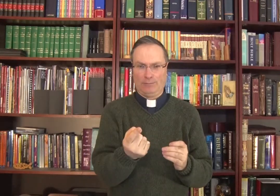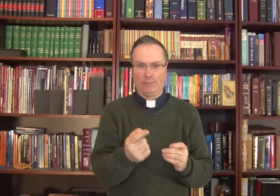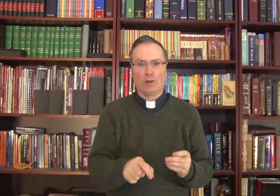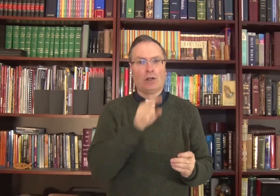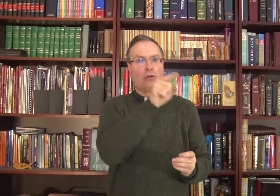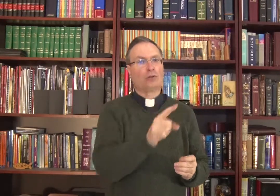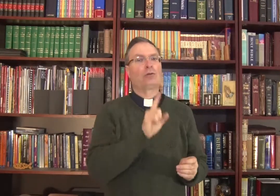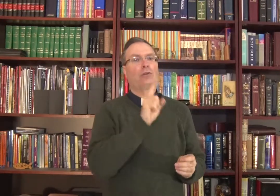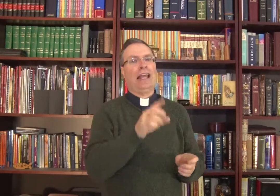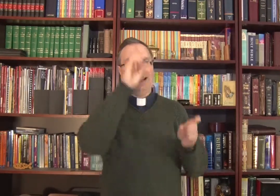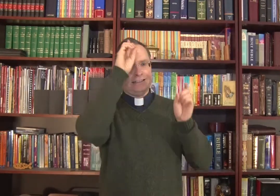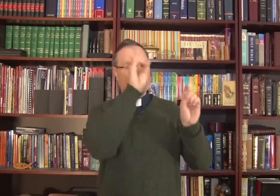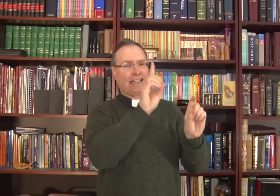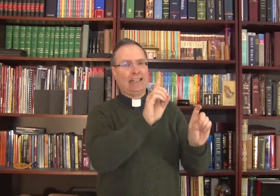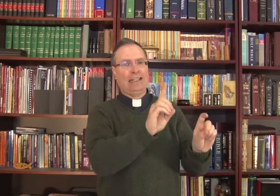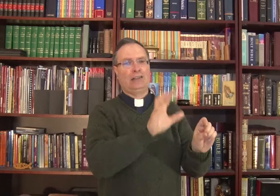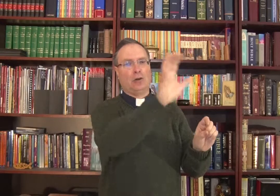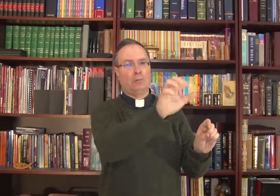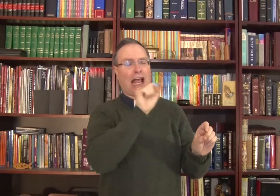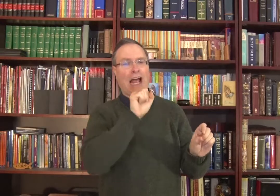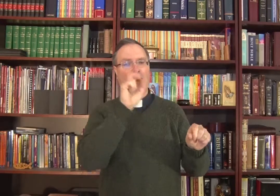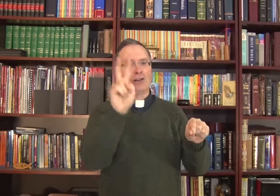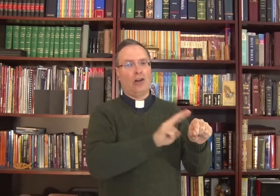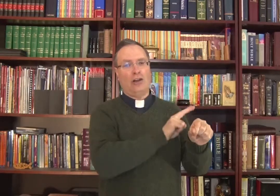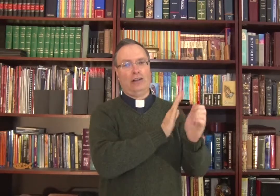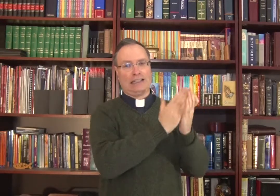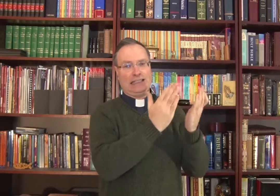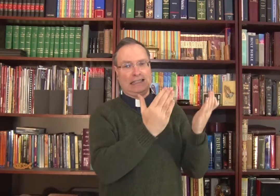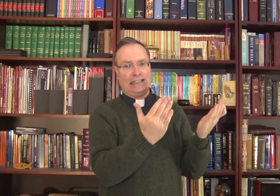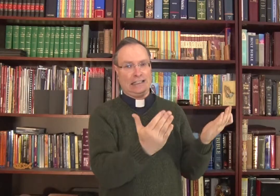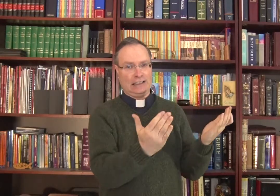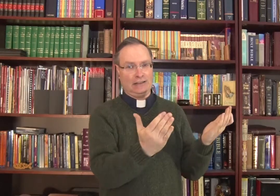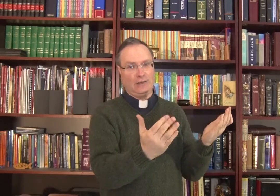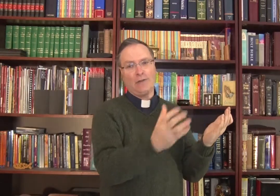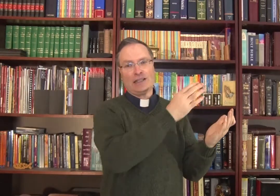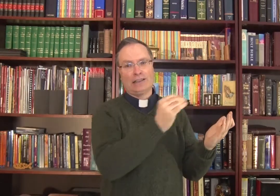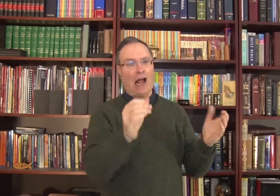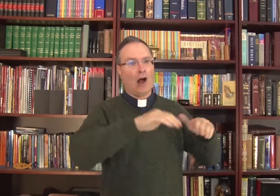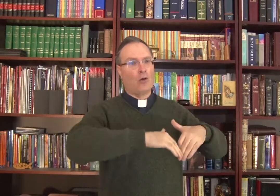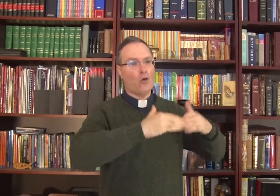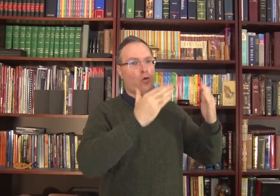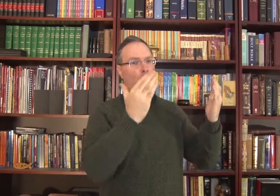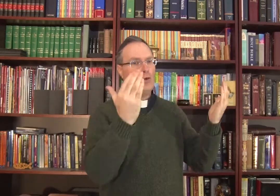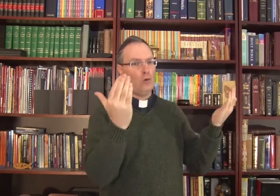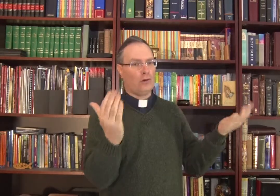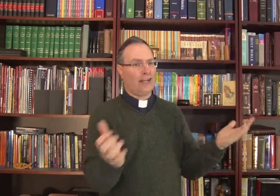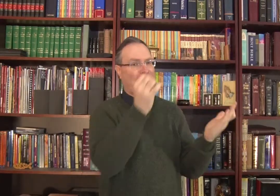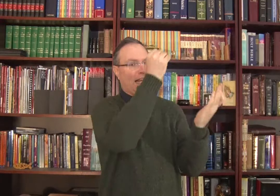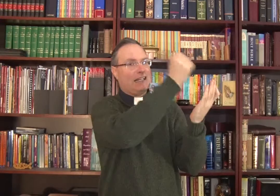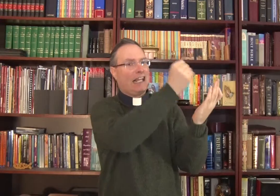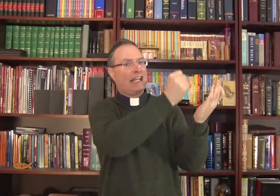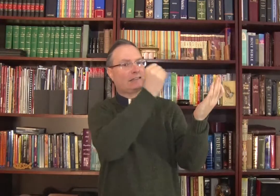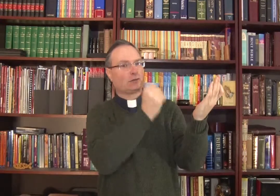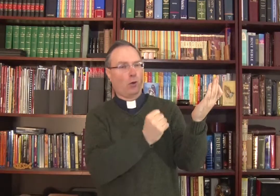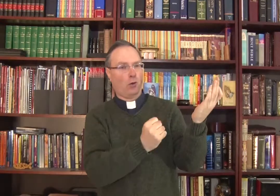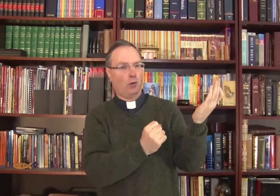«Tu es digne de prendre le livre et d’en ouvrir les sceaux,